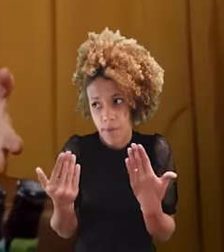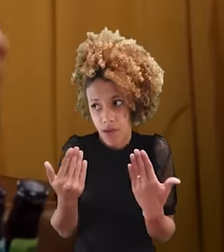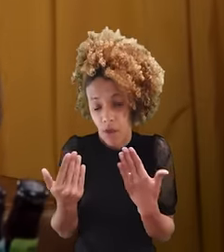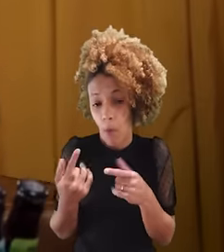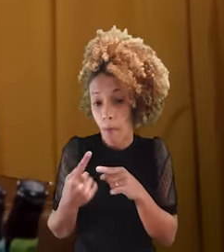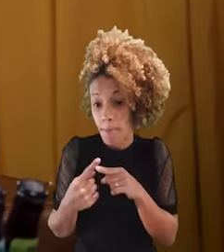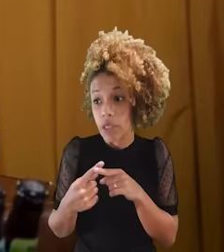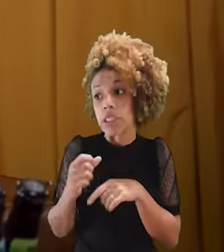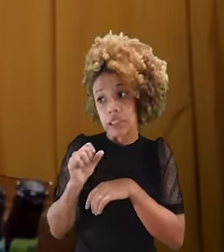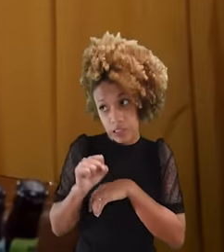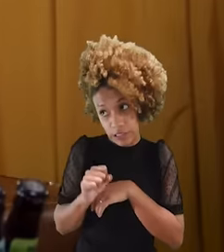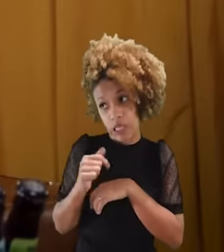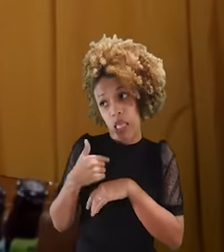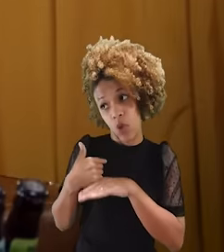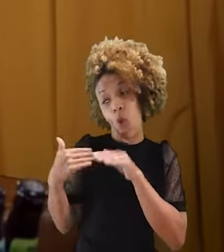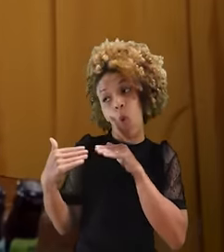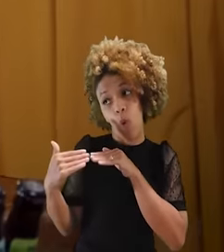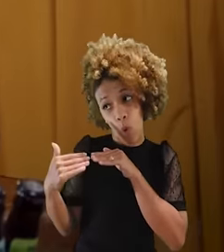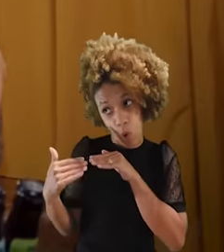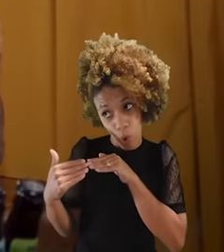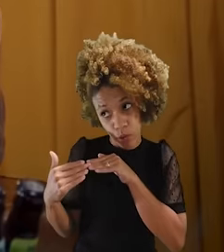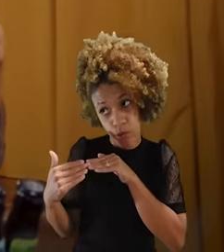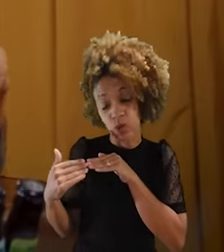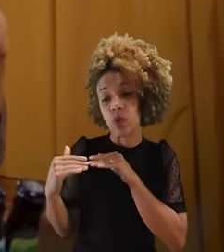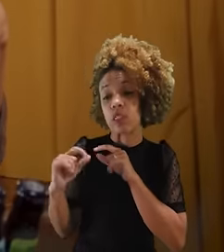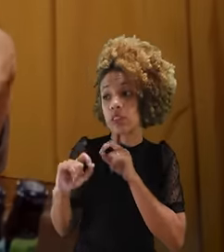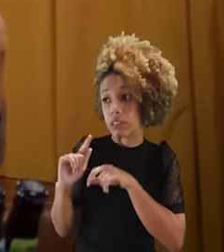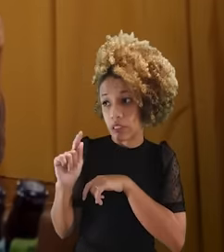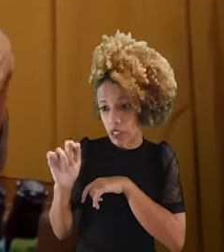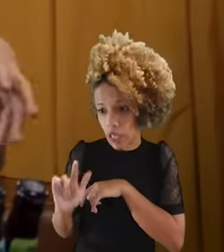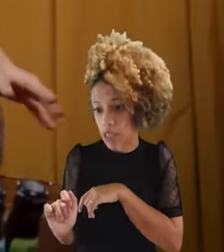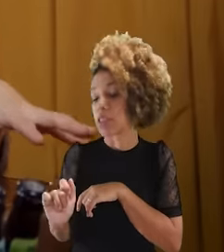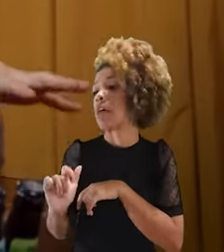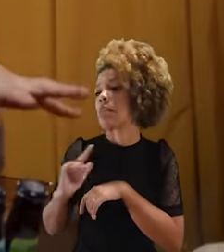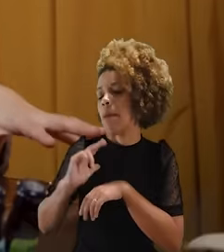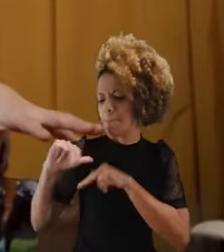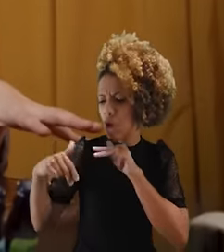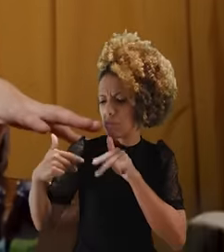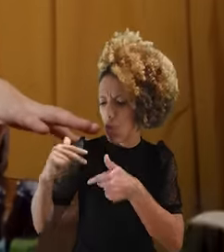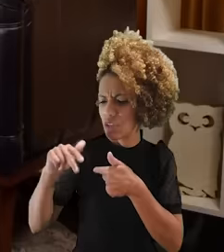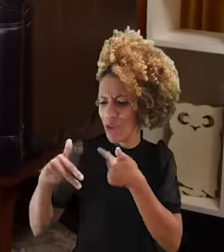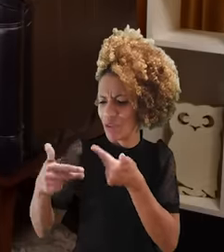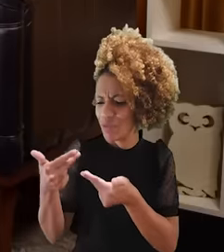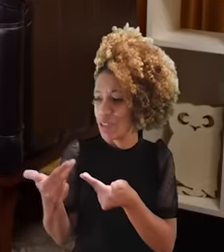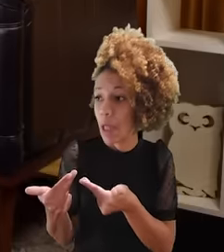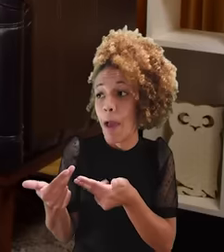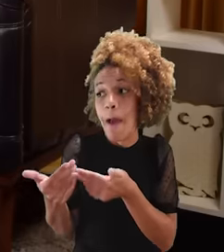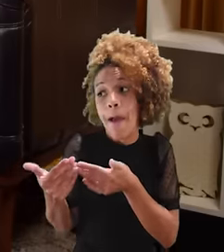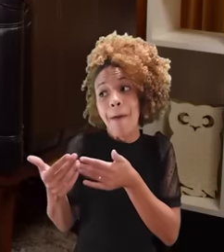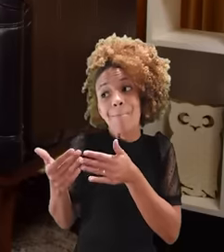Porque sim eu concordo que em gaz o que está acontecendo é um Eu concordo Sim agora qu não